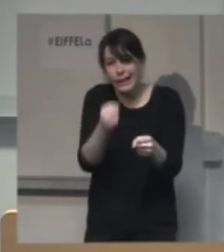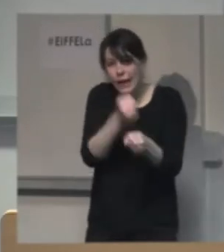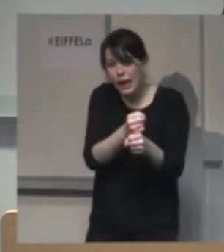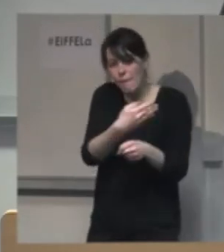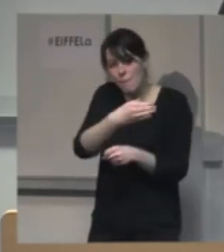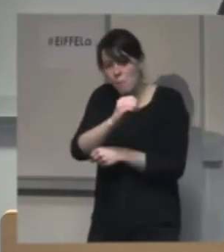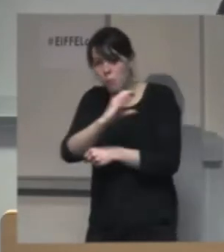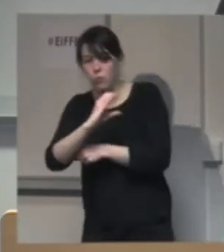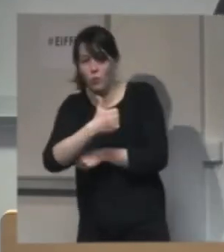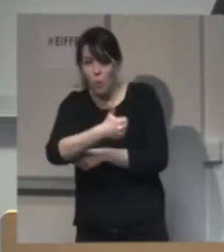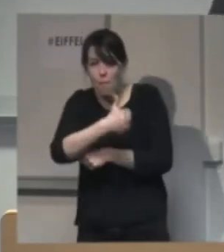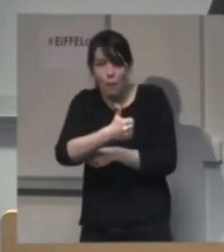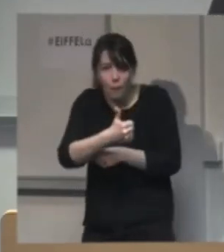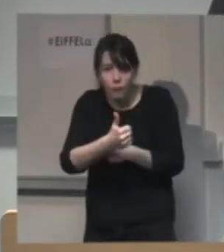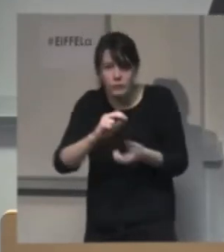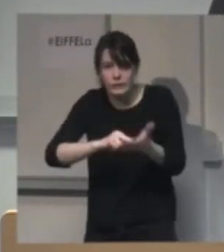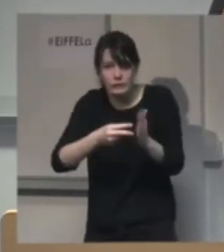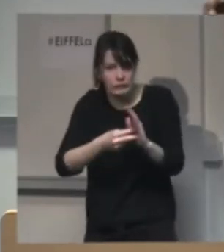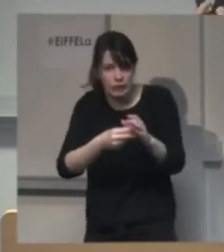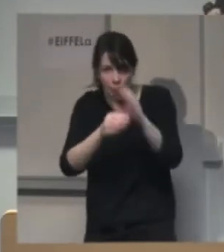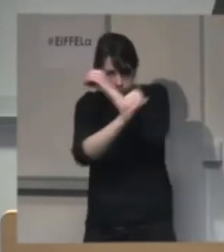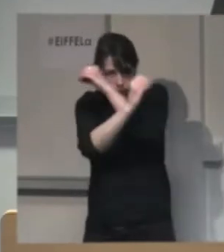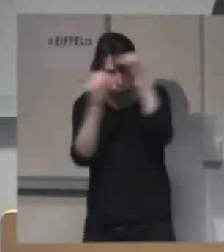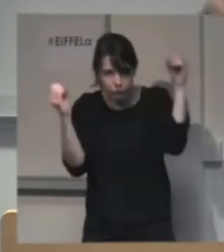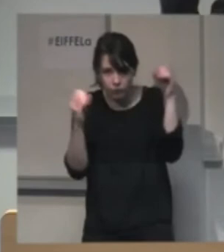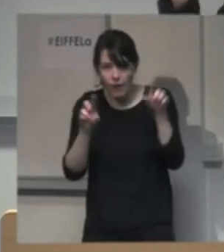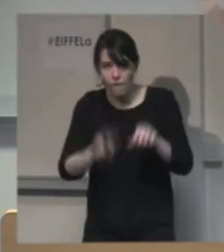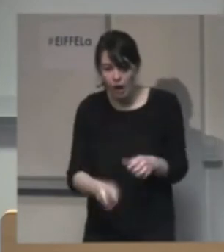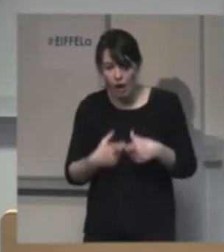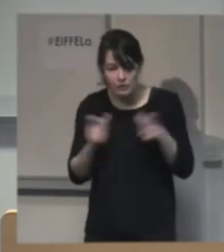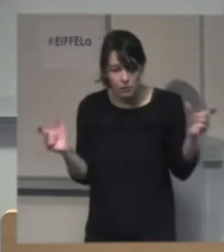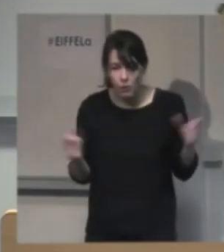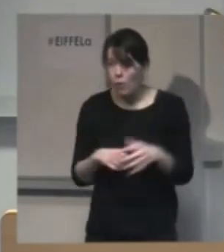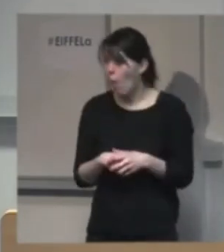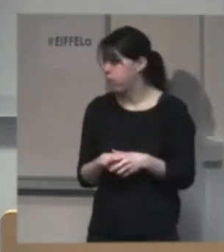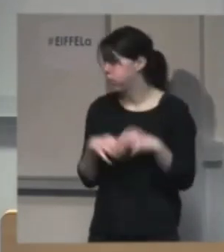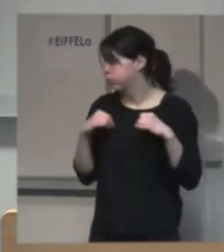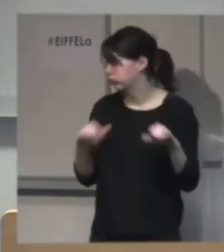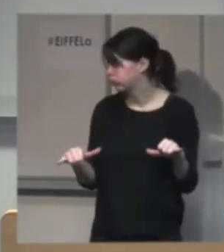ne sont pas des techniciens, et l'accessibilité peut être très loin de leurs préoccupations. Chez Agreenium,